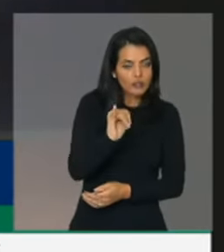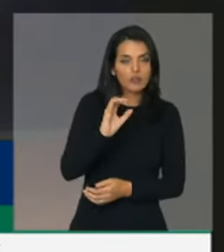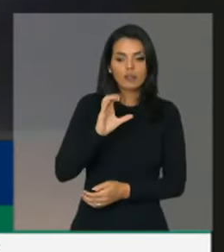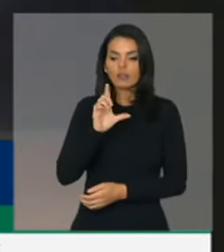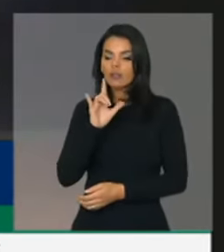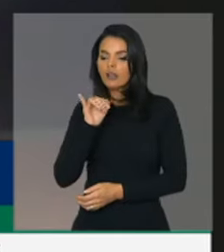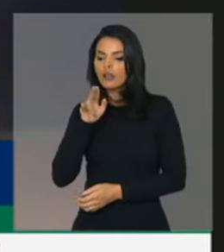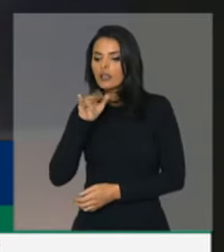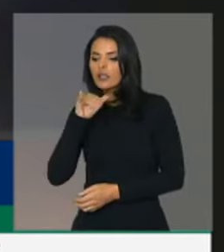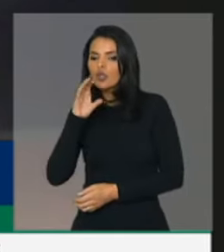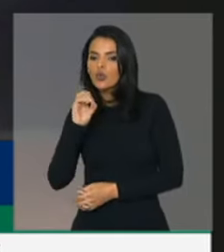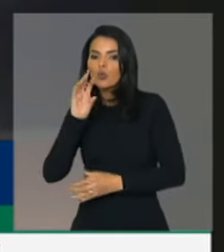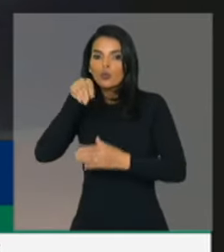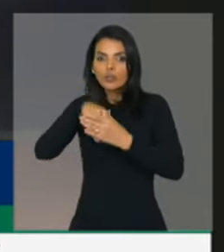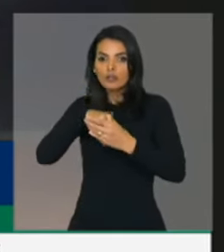PRIVADAS A DISPOSIÇÃO DA SAÚDE PÚBLICA. ENTÃO ESSE